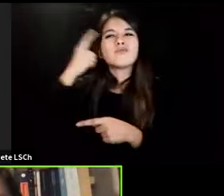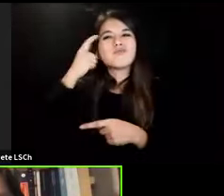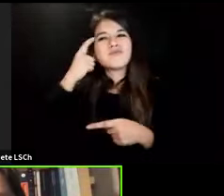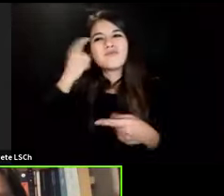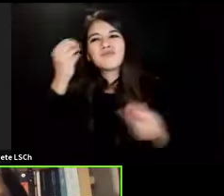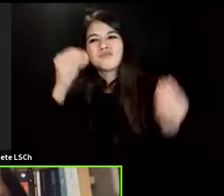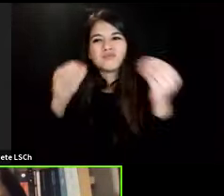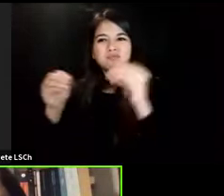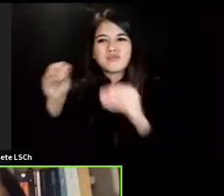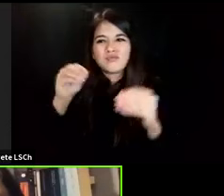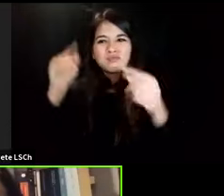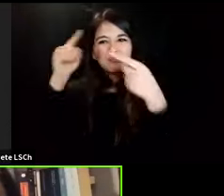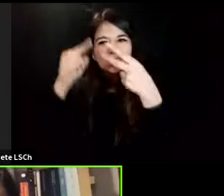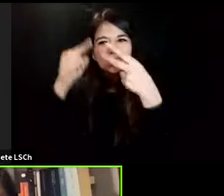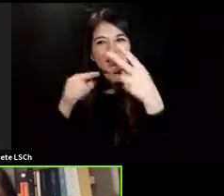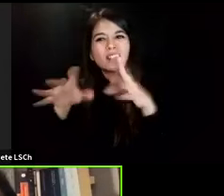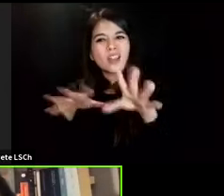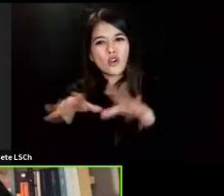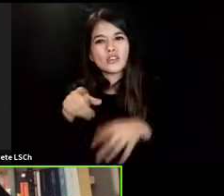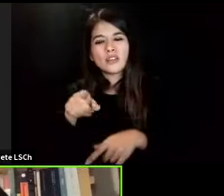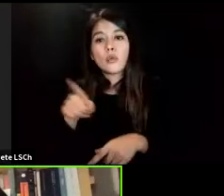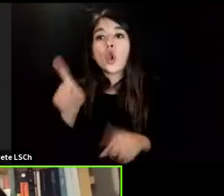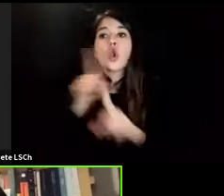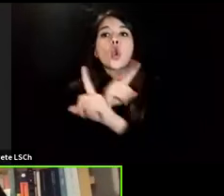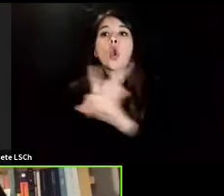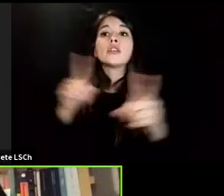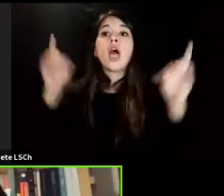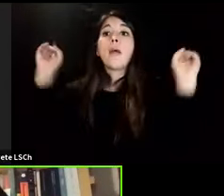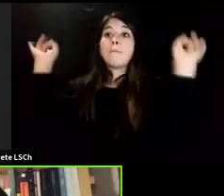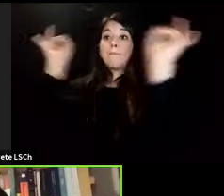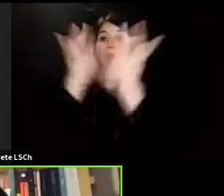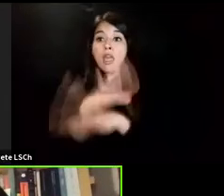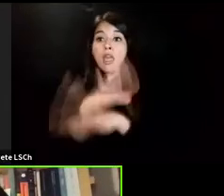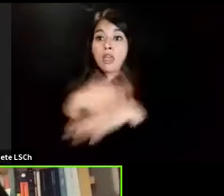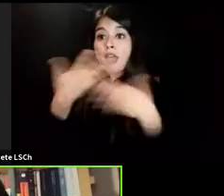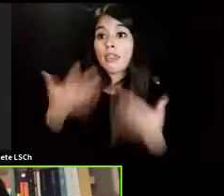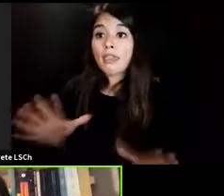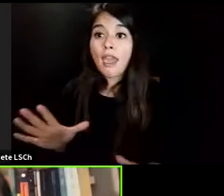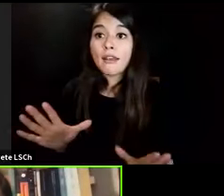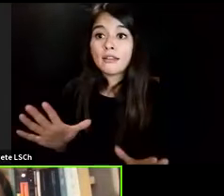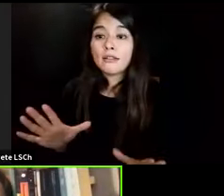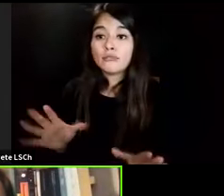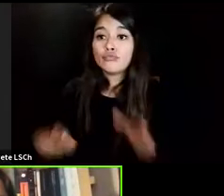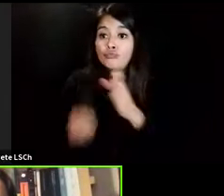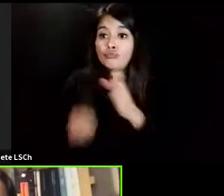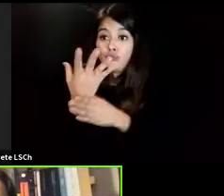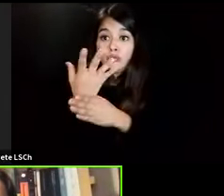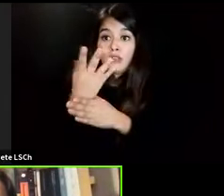aparece no son un montón de horas de trabajo es como que uno dijera la